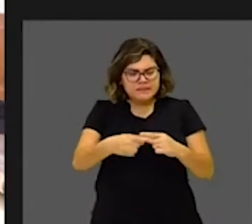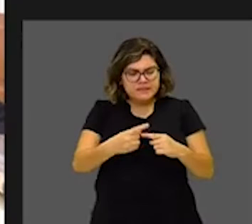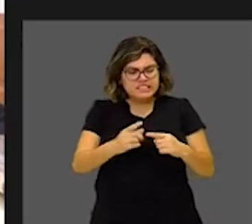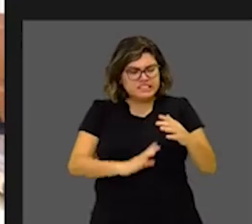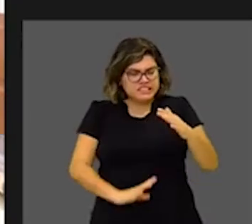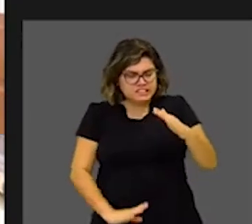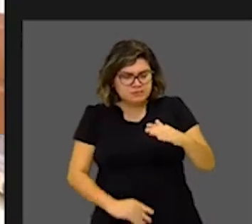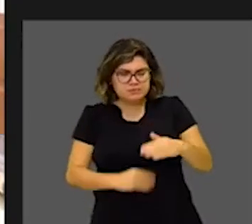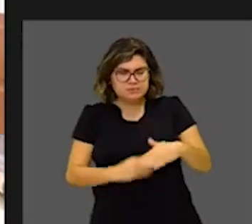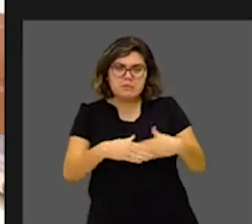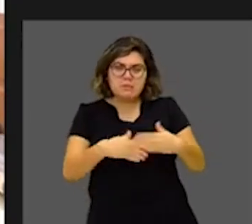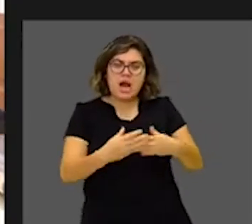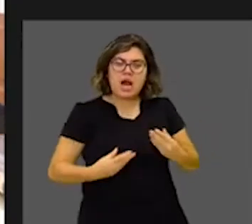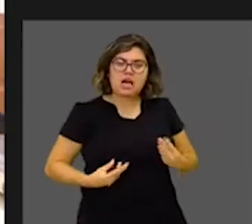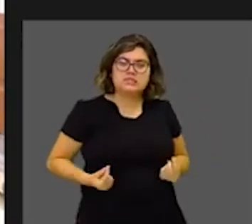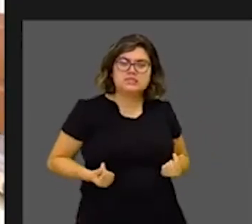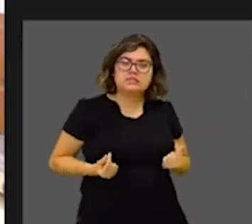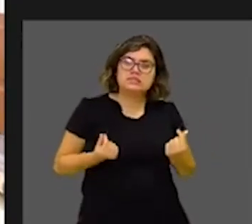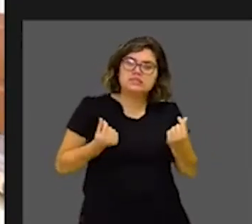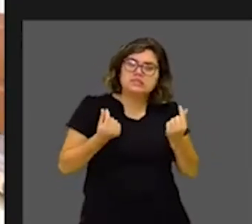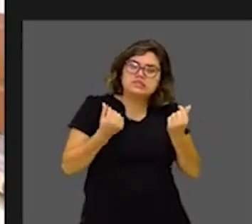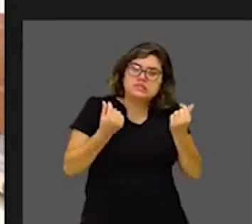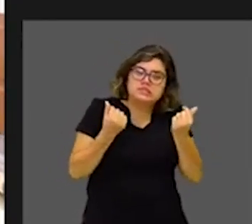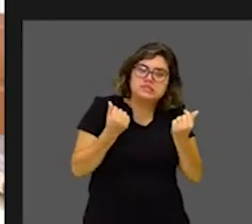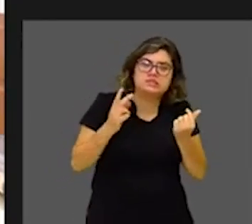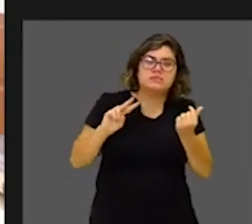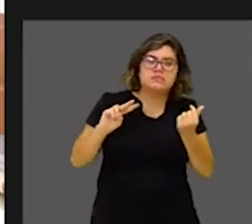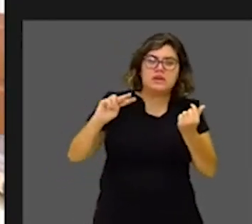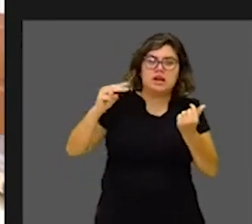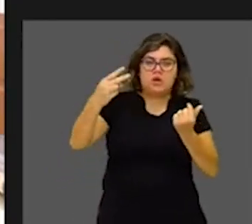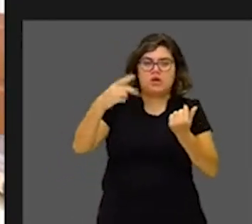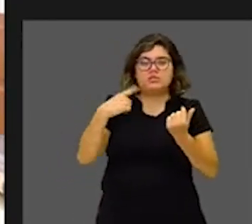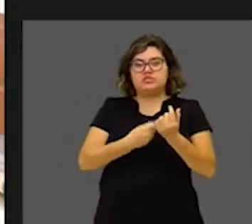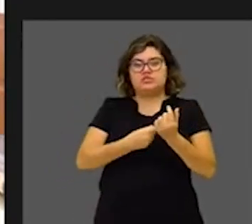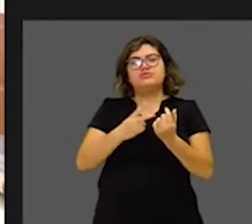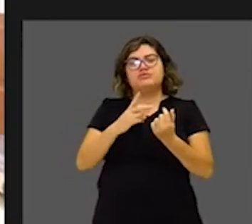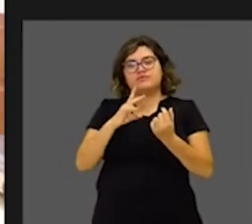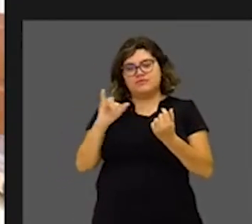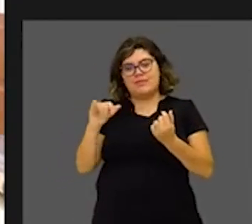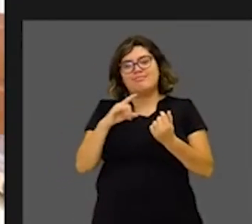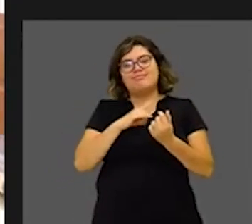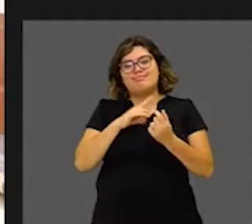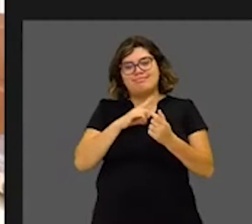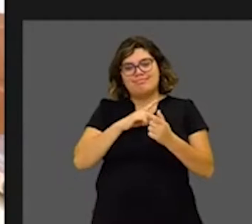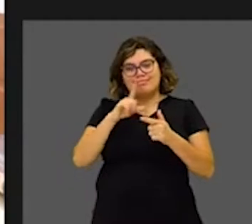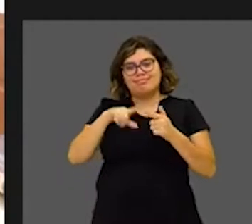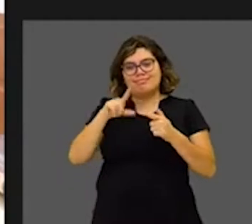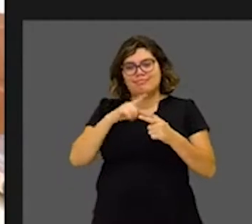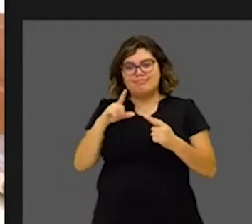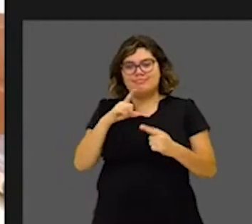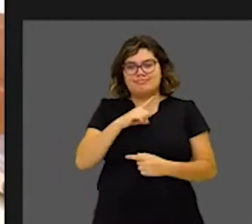destinação maior de recursos criança o problema da possibilidade de fralda de candidaturas coletivas